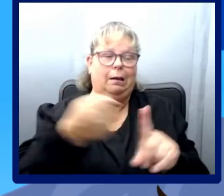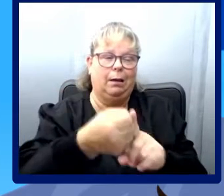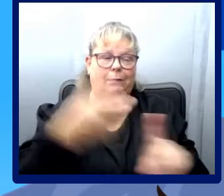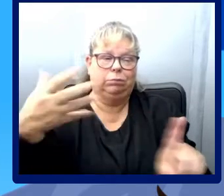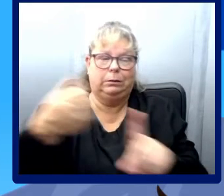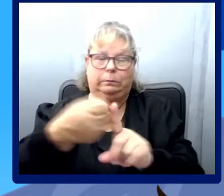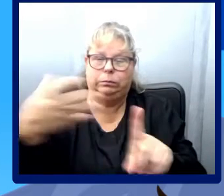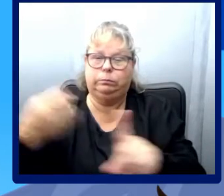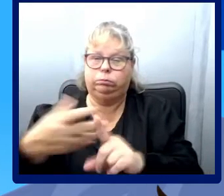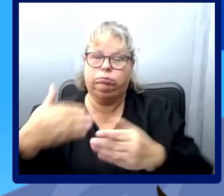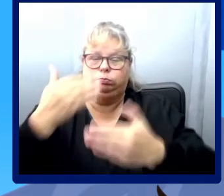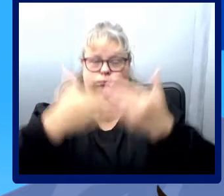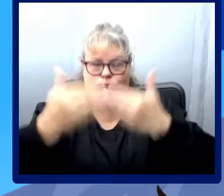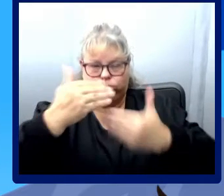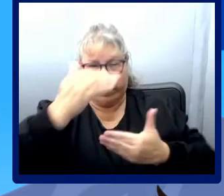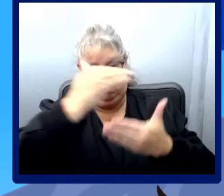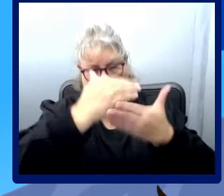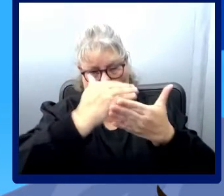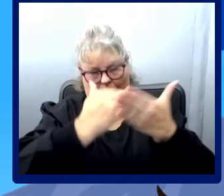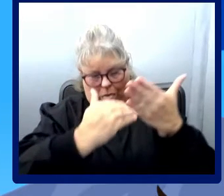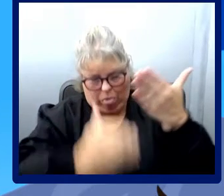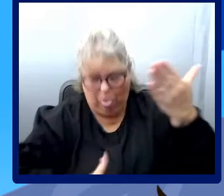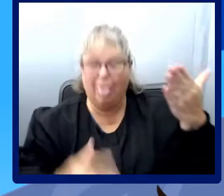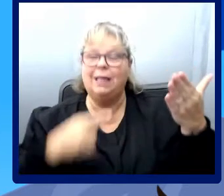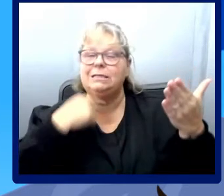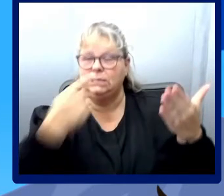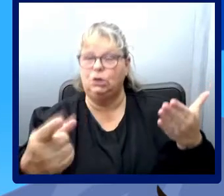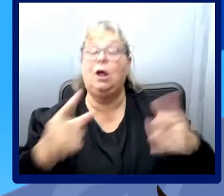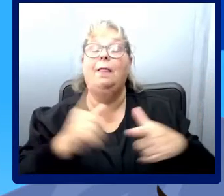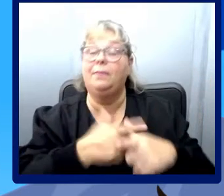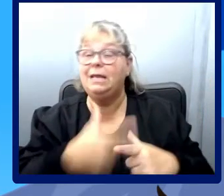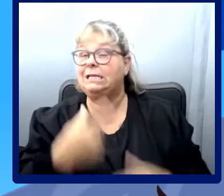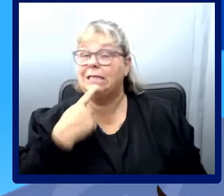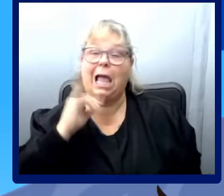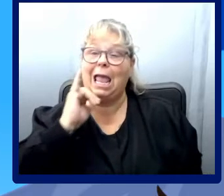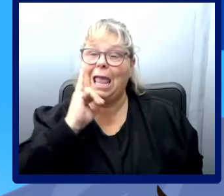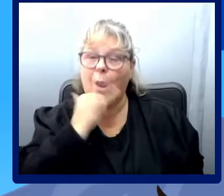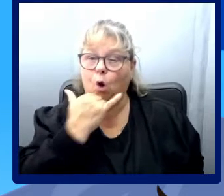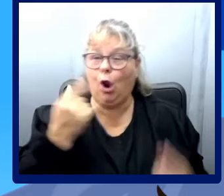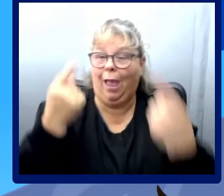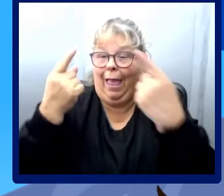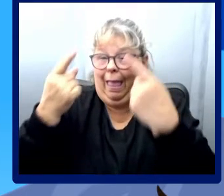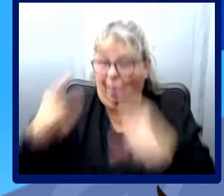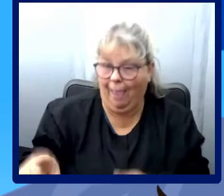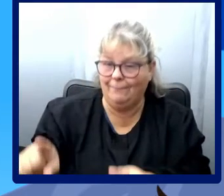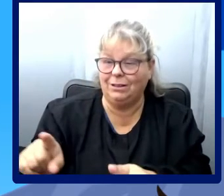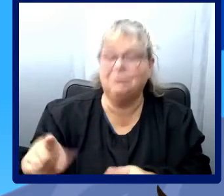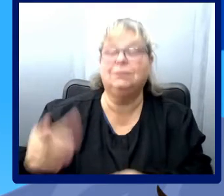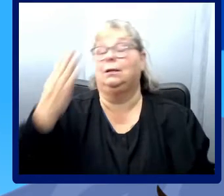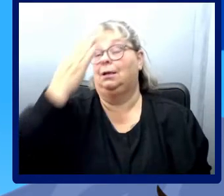Explica los pasos y luego dice que se produjo un error. Pero como tenemos el conector de fallos,